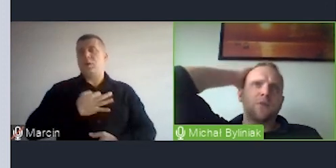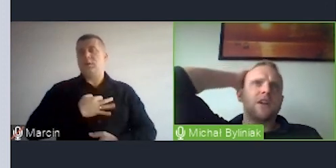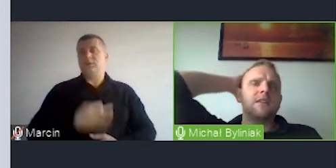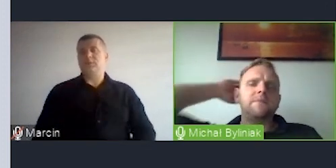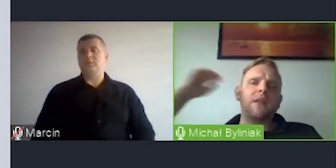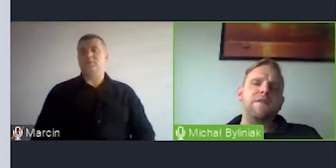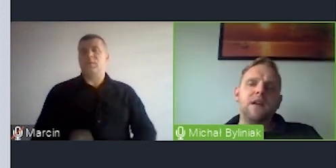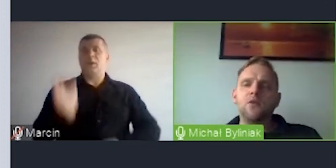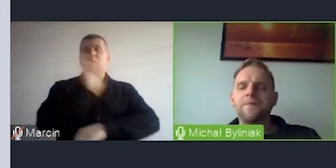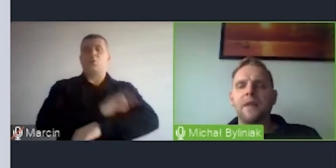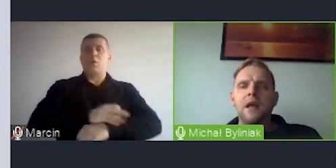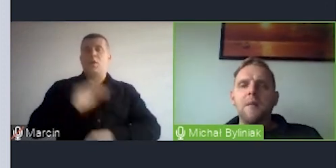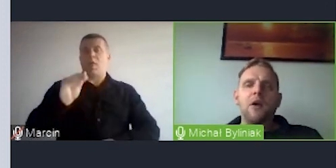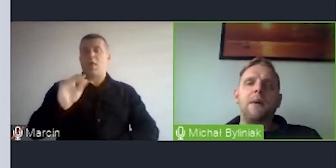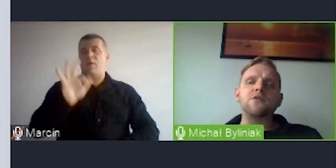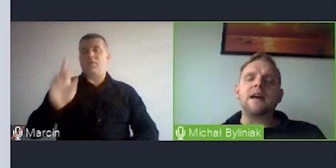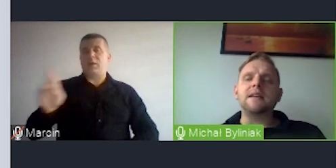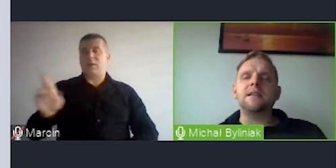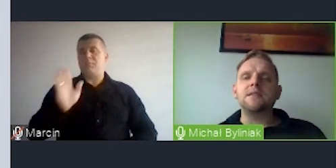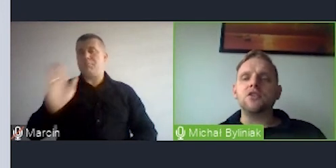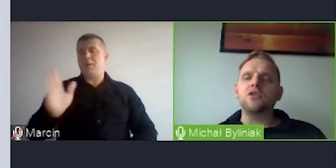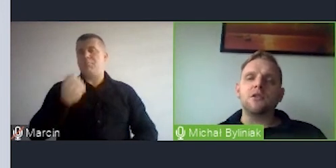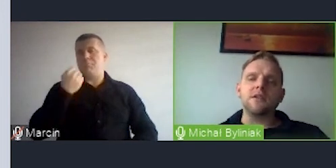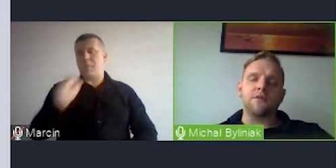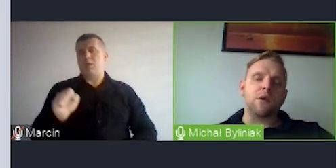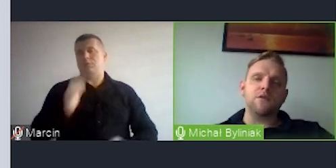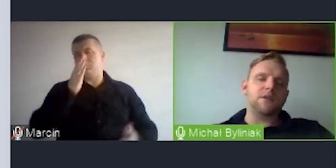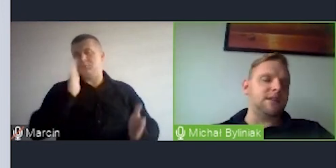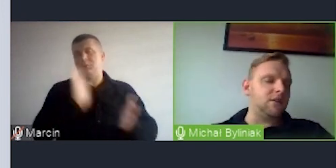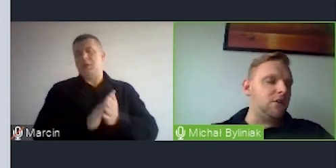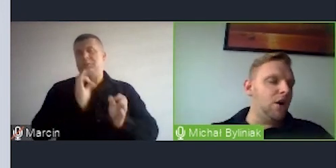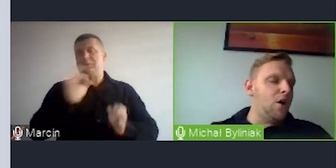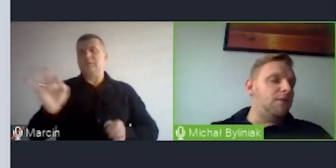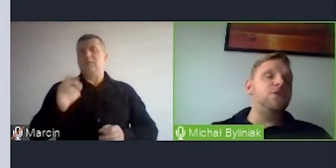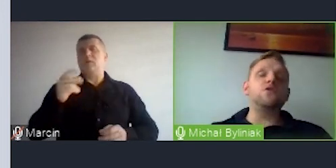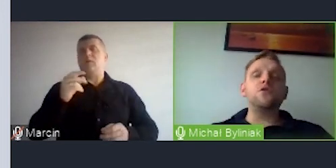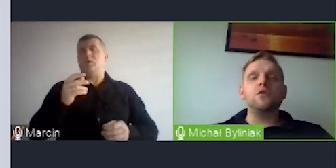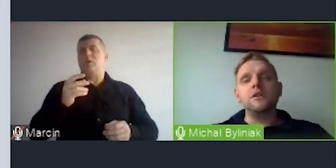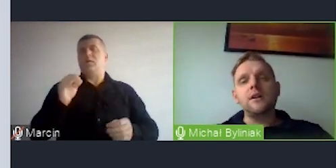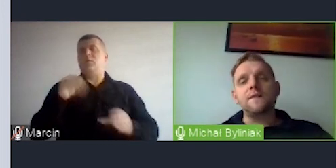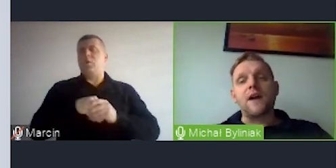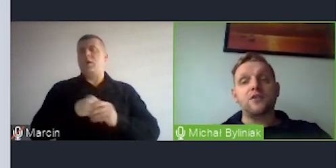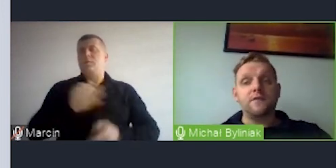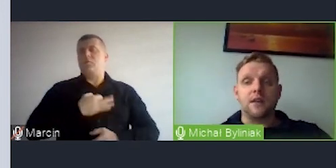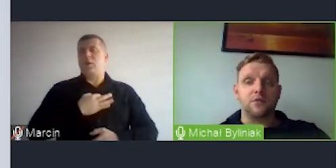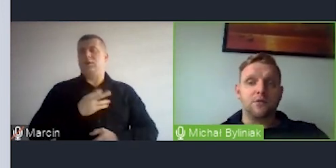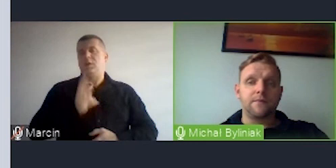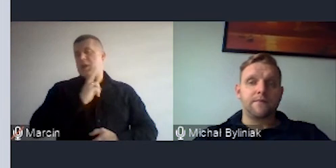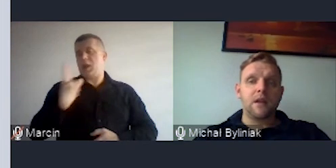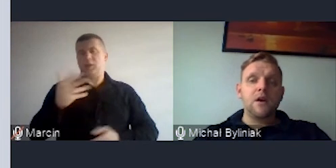Projekty EFRR mają bardzo charakterystyczny rodzaj wkładu własnego, wnoszony w każdym wydatku.